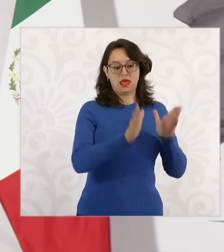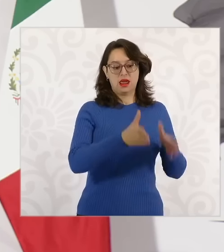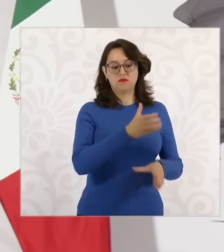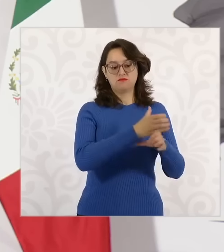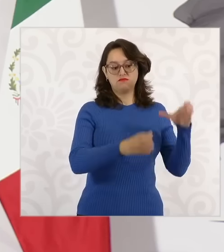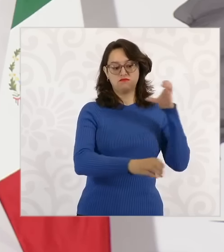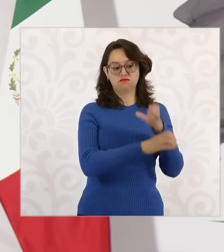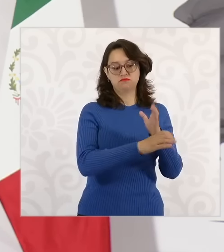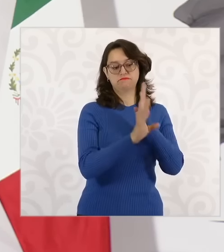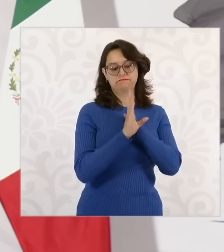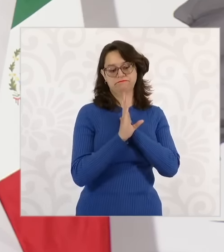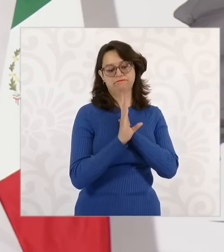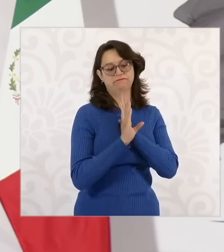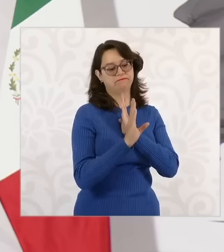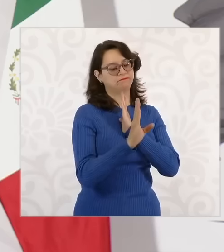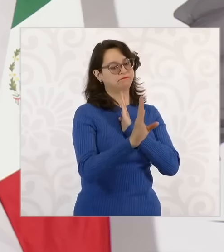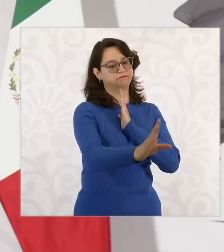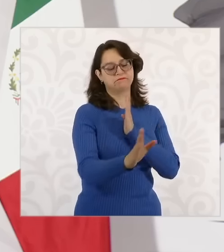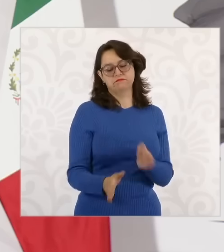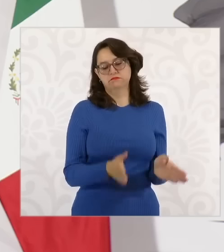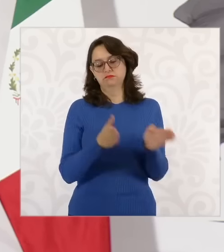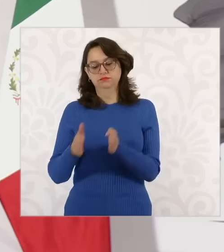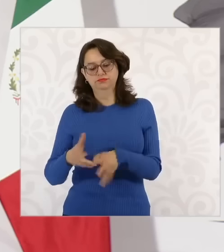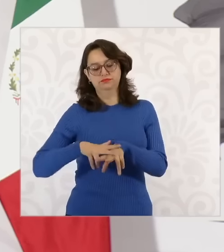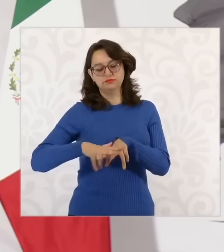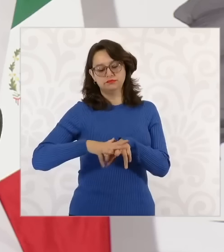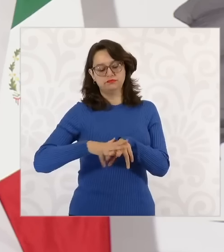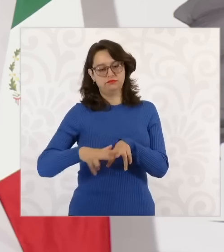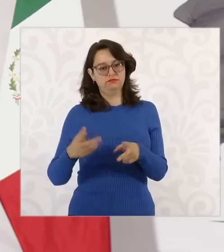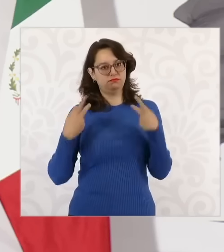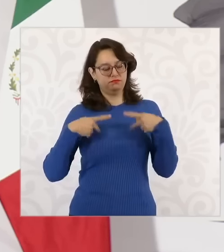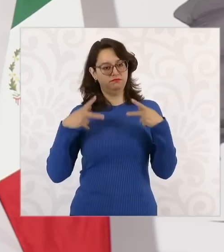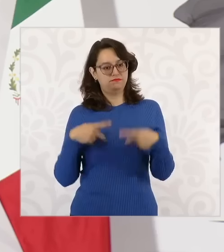un desnivel. Nuestra vía tiene mayores mayores prestaciones porque es un tren de paseros de